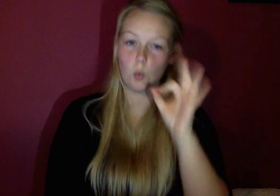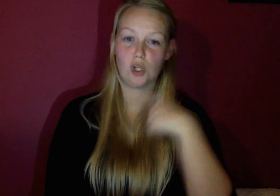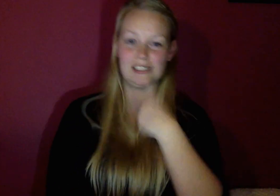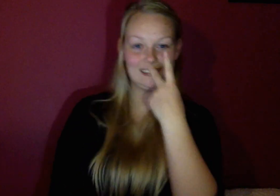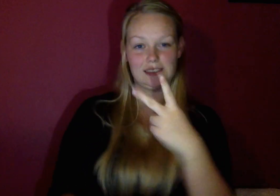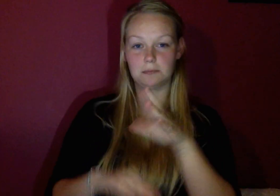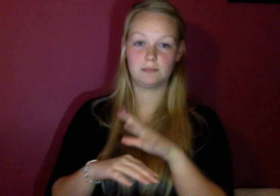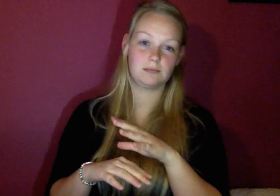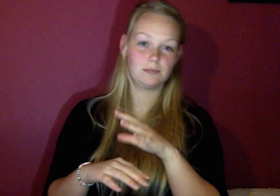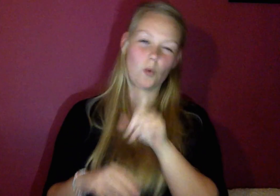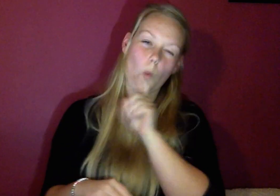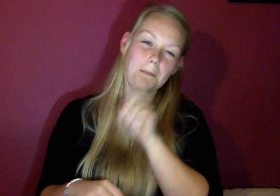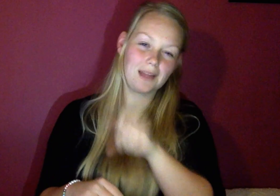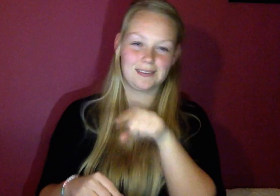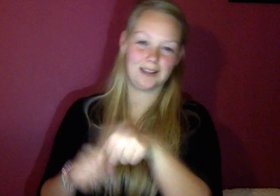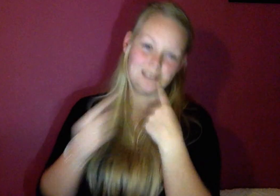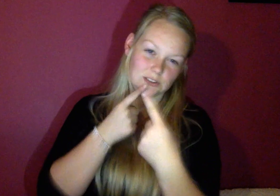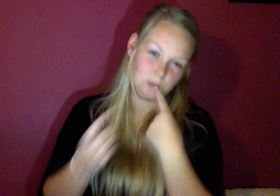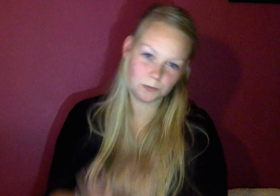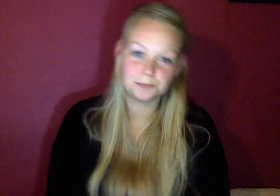Om hur jag ser på denna dialogen och även kommenterar.